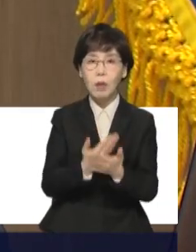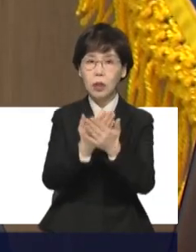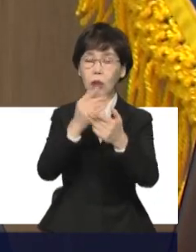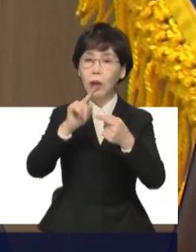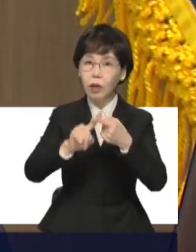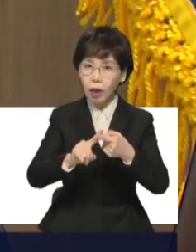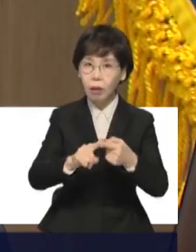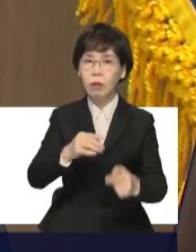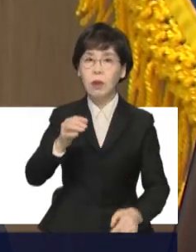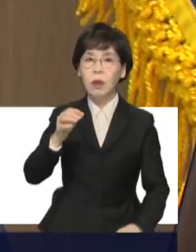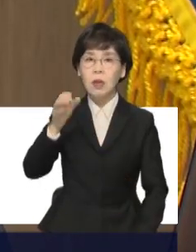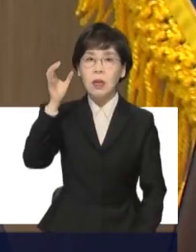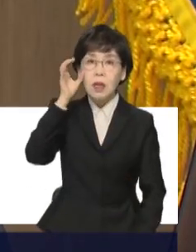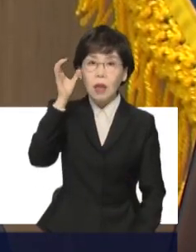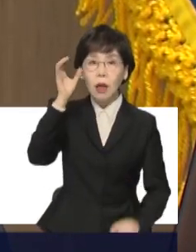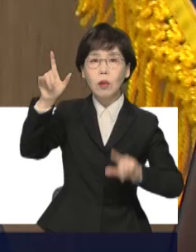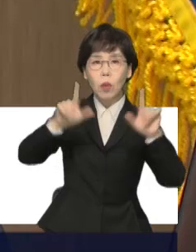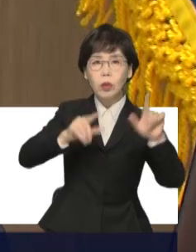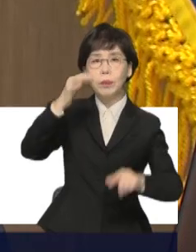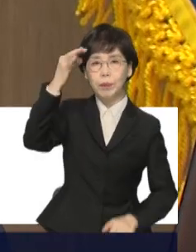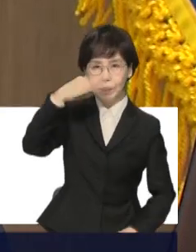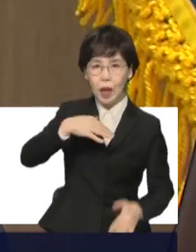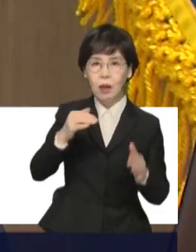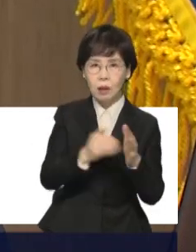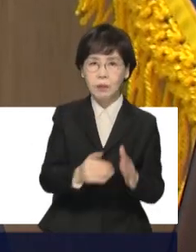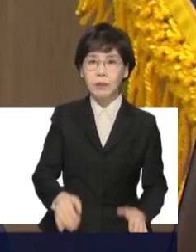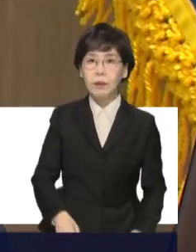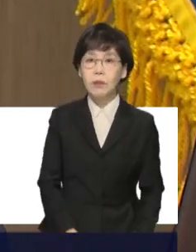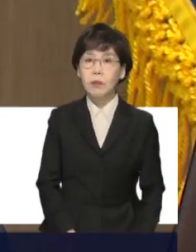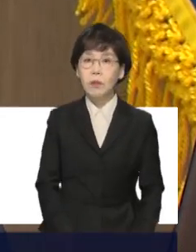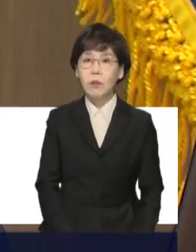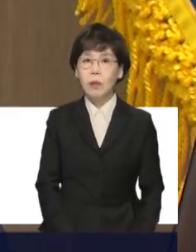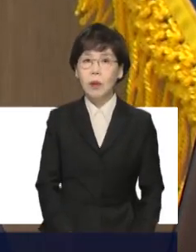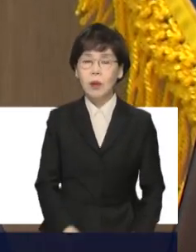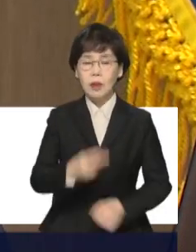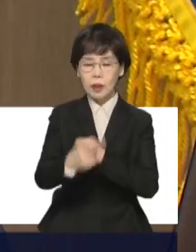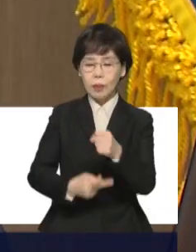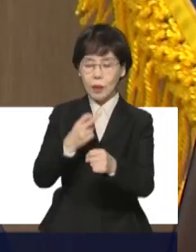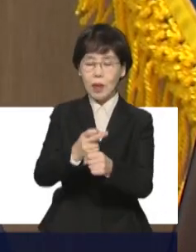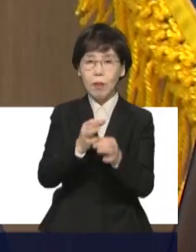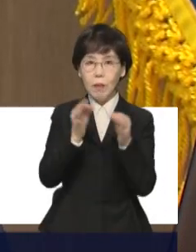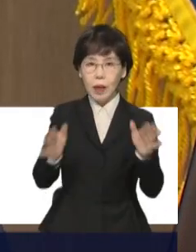기대에 부푼 모습을 보았습니다. 12년 만에 이뤄진 이번 방일정상회담에서